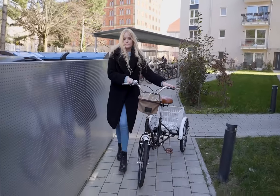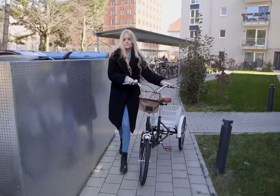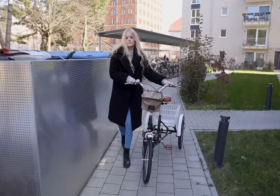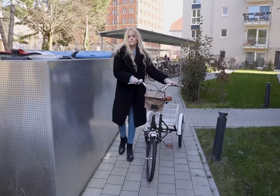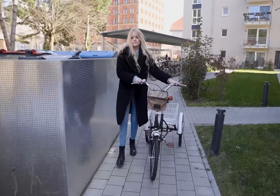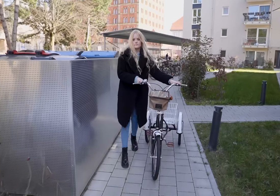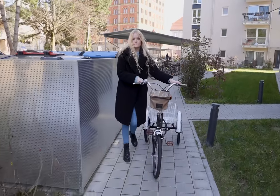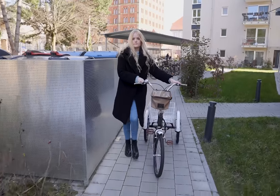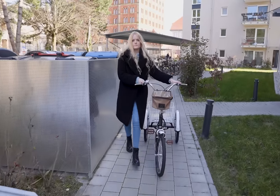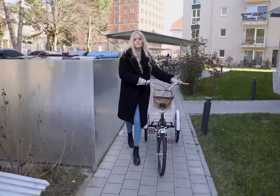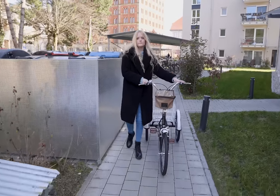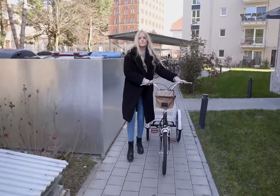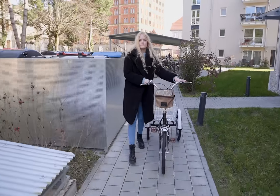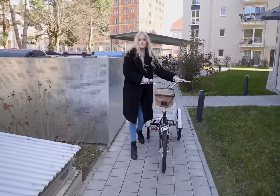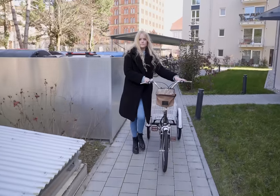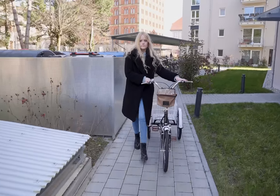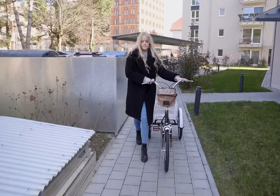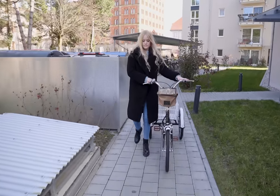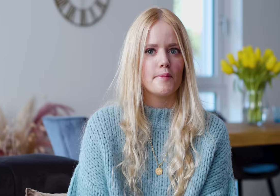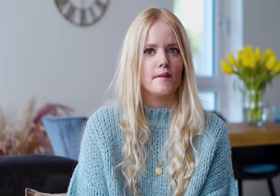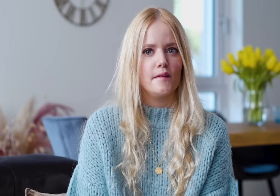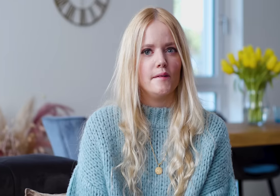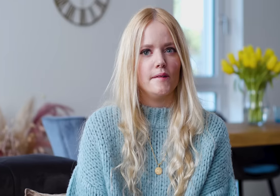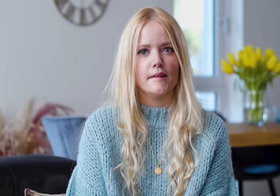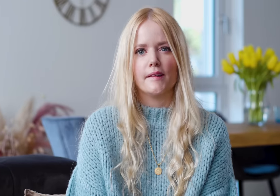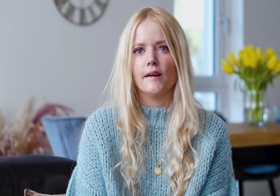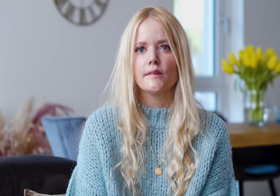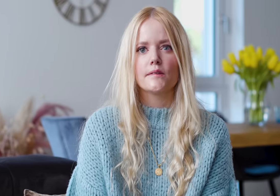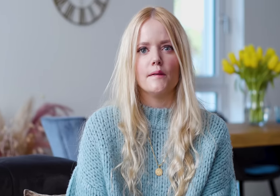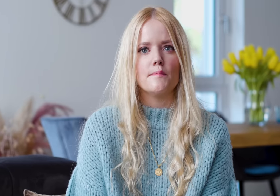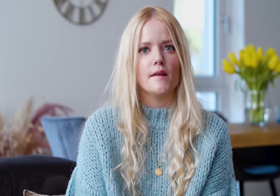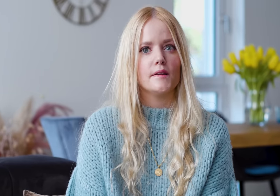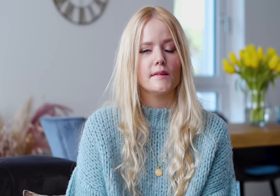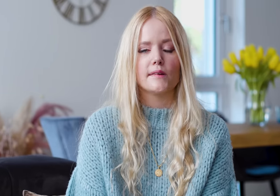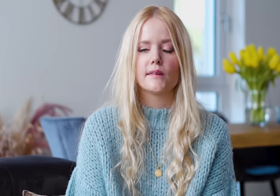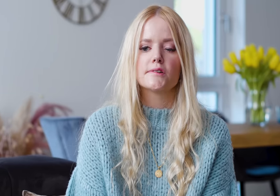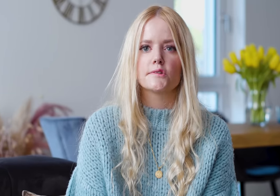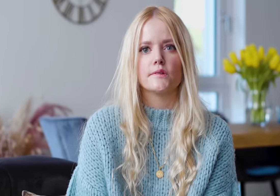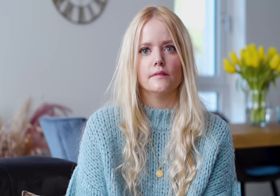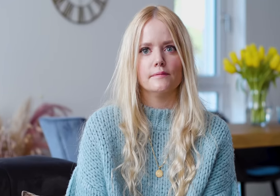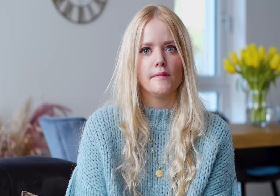Und dann haben sie gesagt, machen wir doch mal 'n MRT. Und ich weiß noch, ich war im MRT, das ging Stunden.